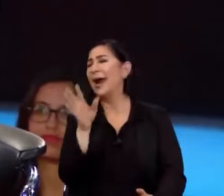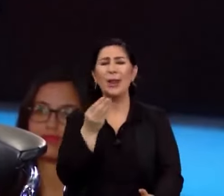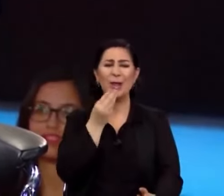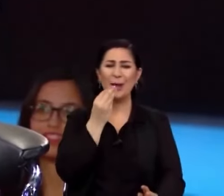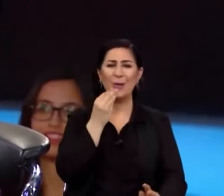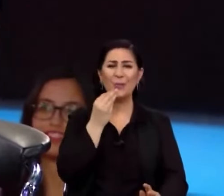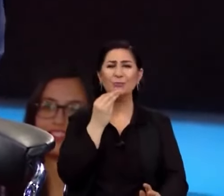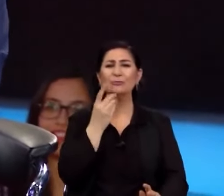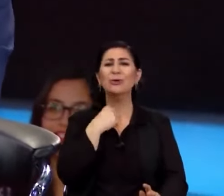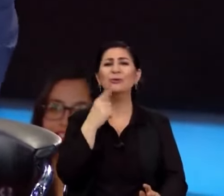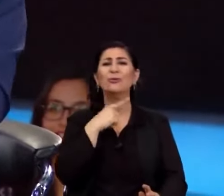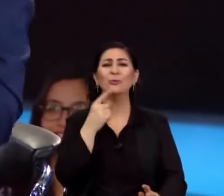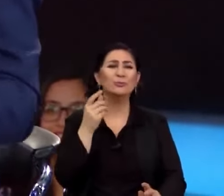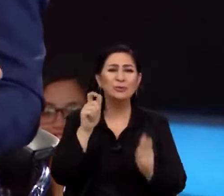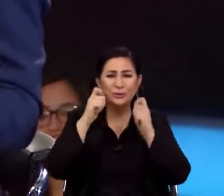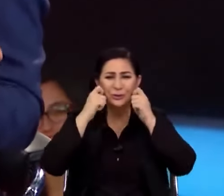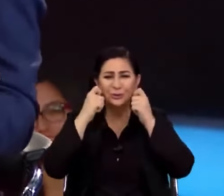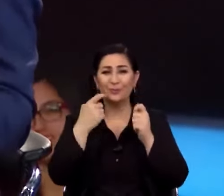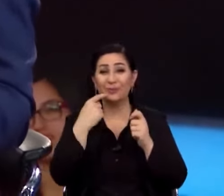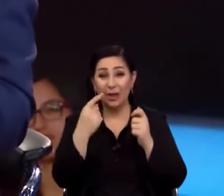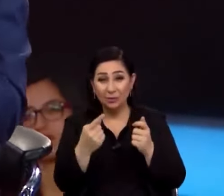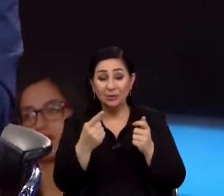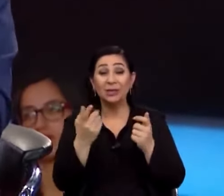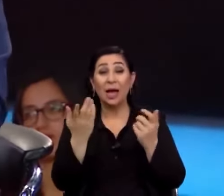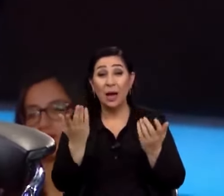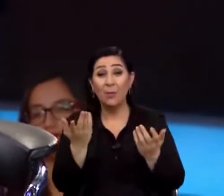ponc poncu ısırırım mıncırırım falan diye konuşuruz Ama belki de çocuğu